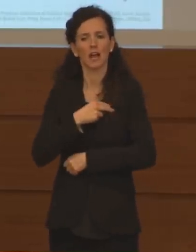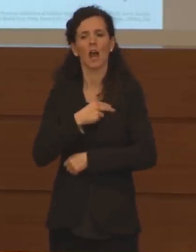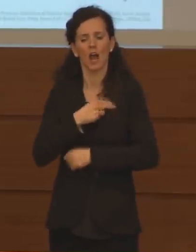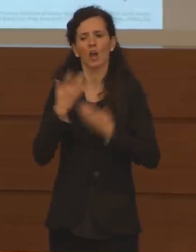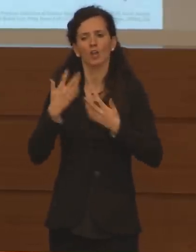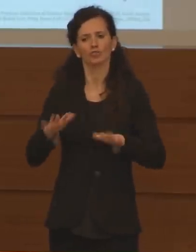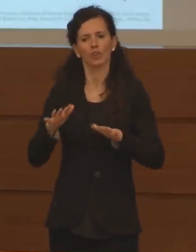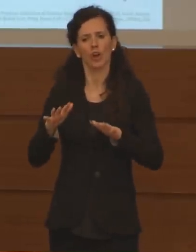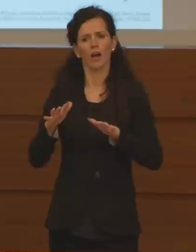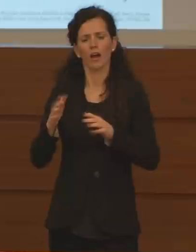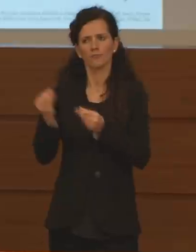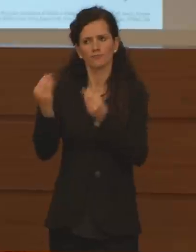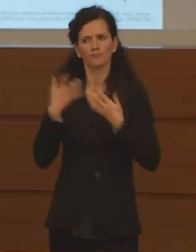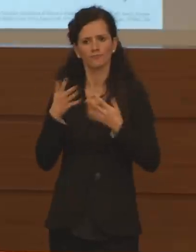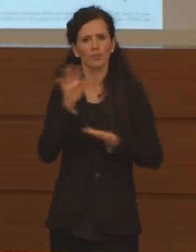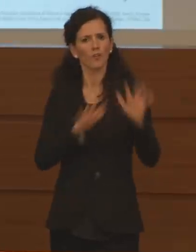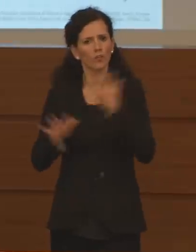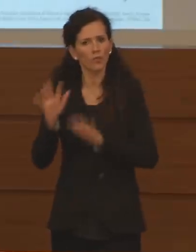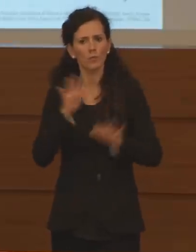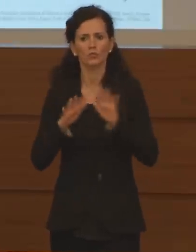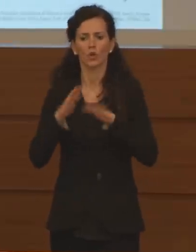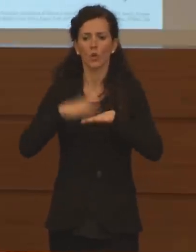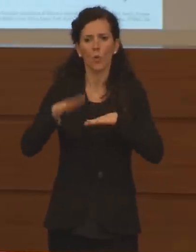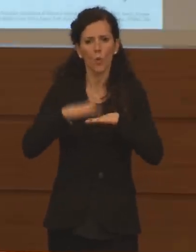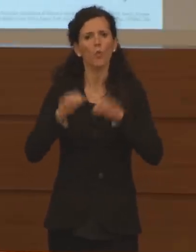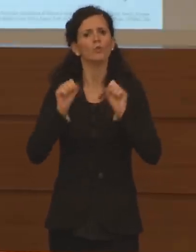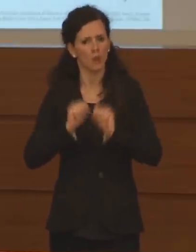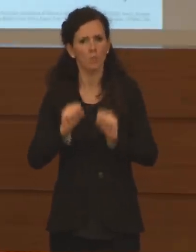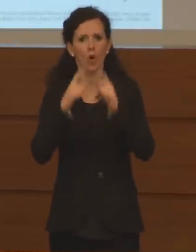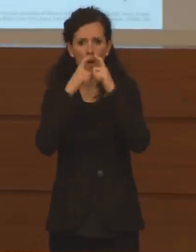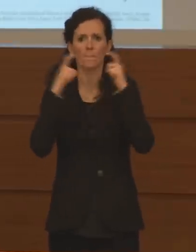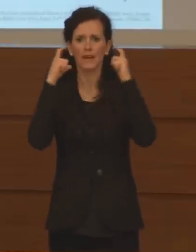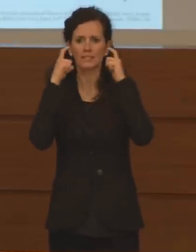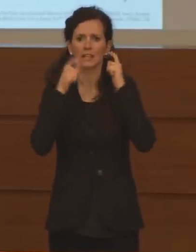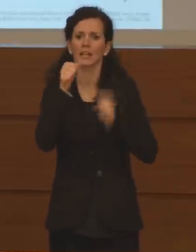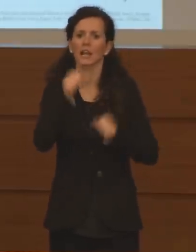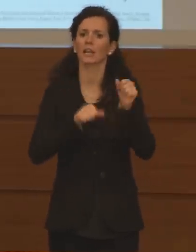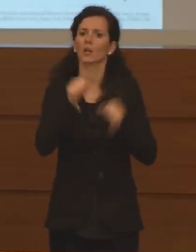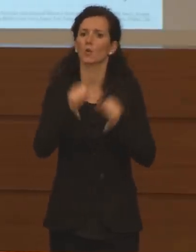delle indicazioni per poter utilizzare mascherine chirurgiche per le persone